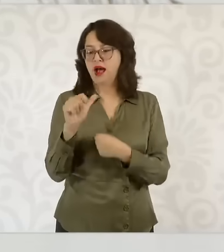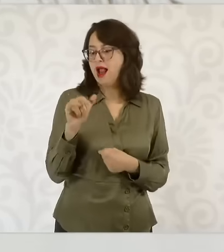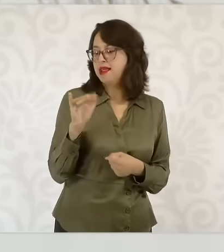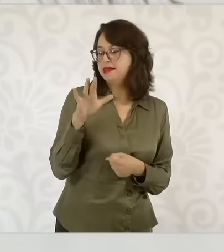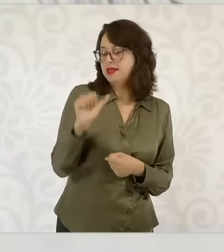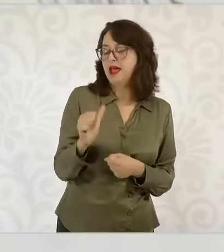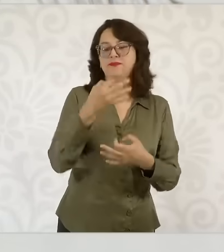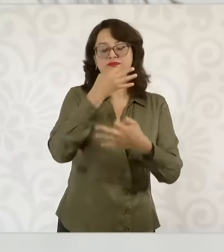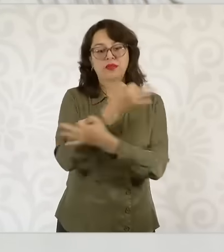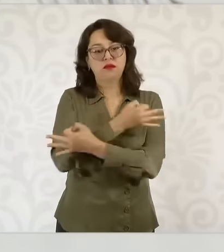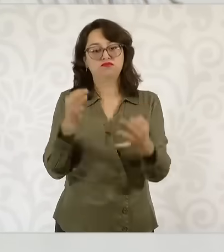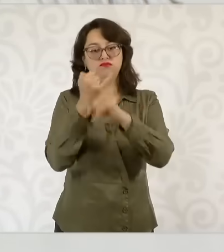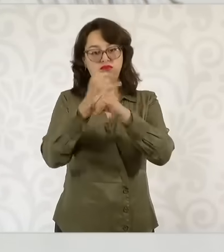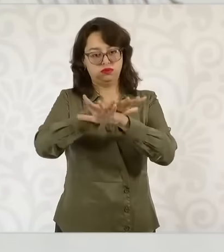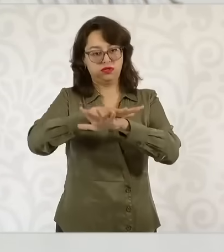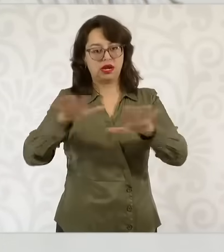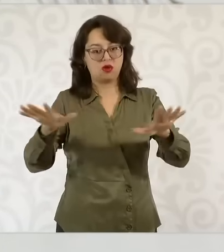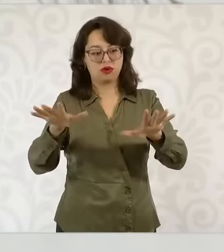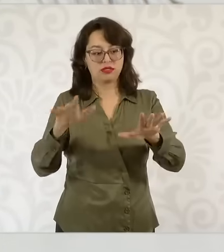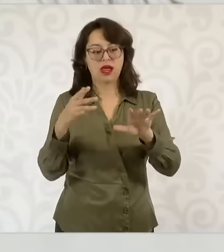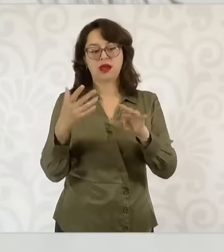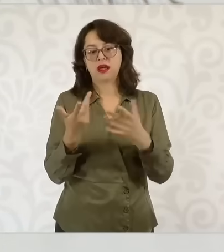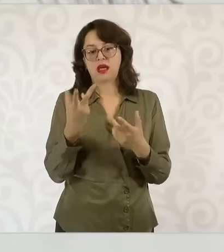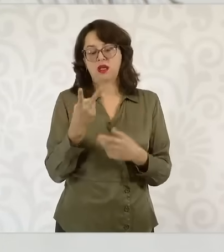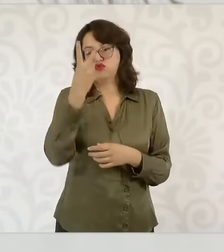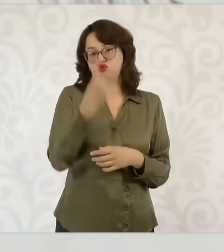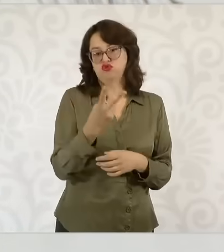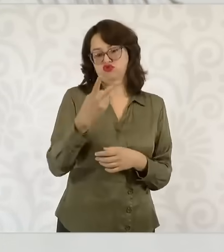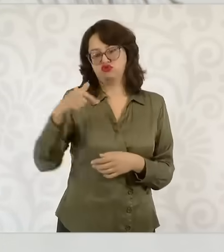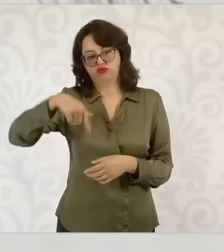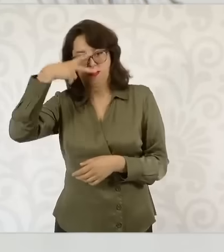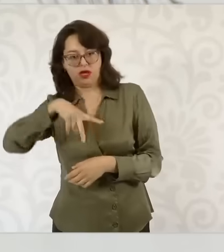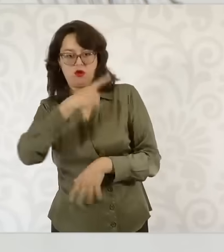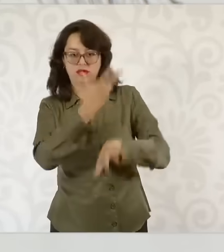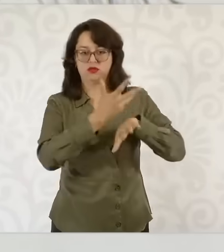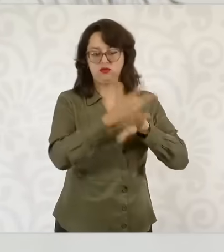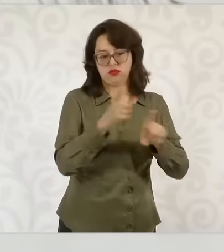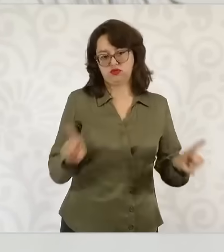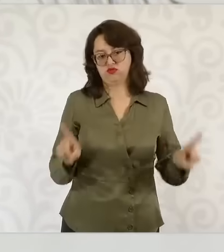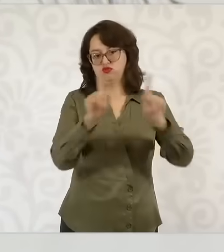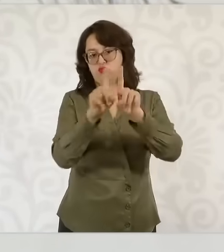el eh el responsable de la Agencia de Protección Ambiental de los Estados Unidos. Es un muy buen